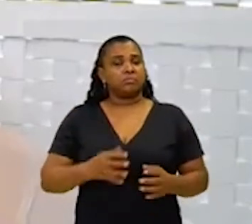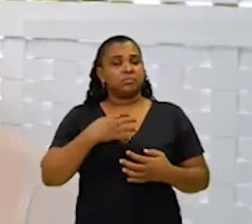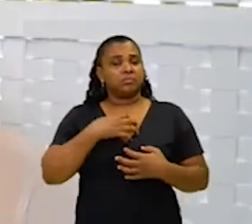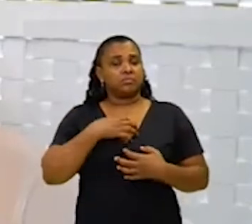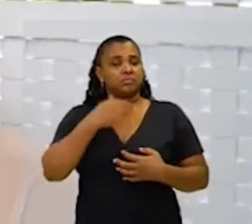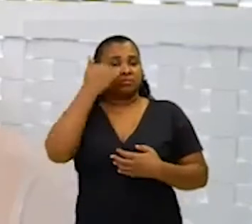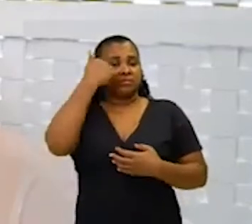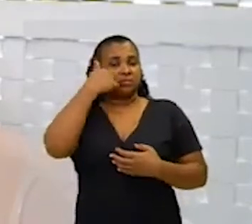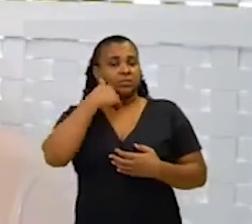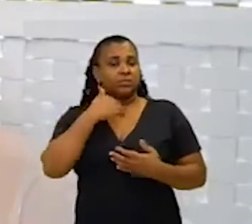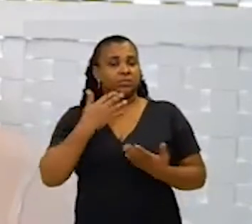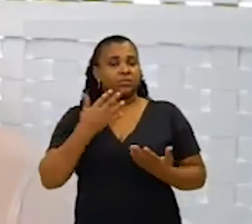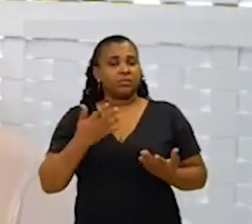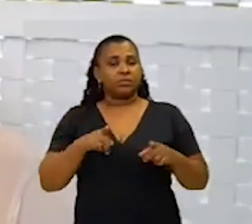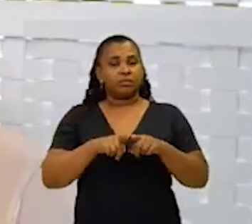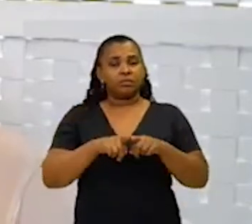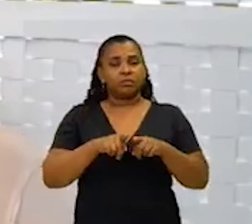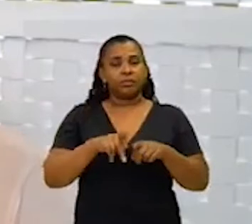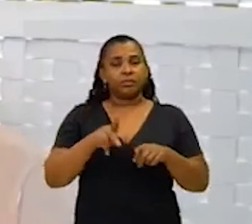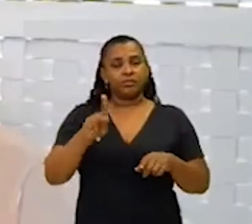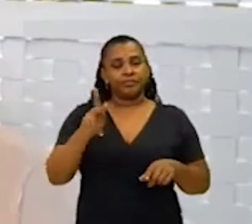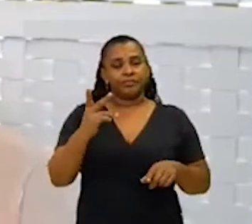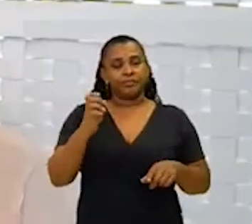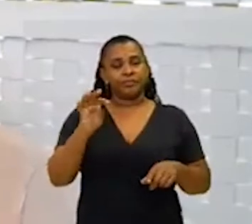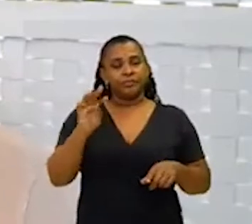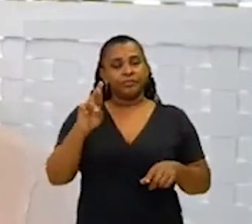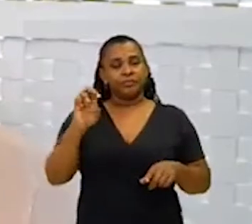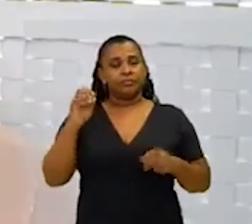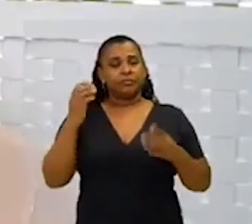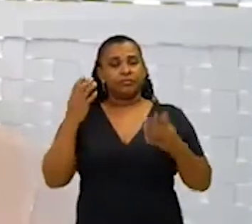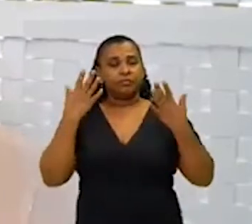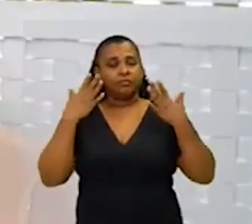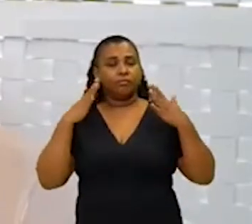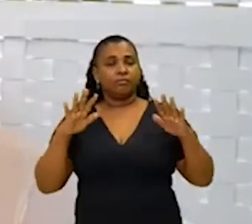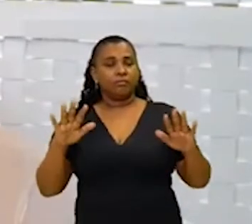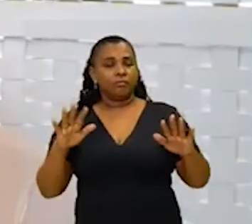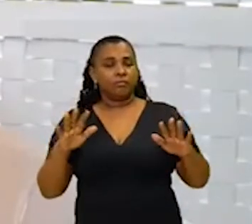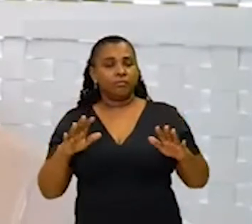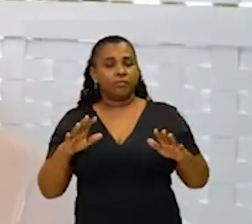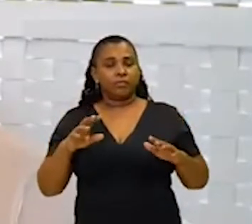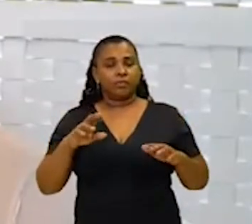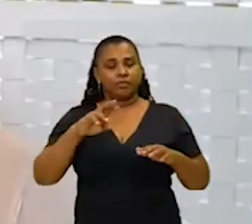heteronormativa e tenta compreender todas as sexualidades a partir do Olhar de uma